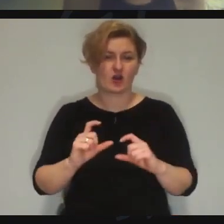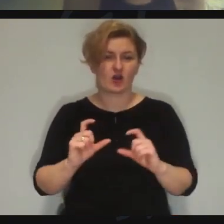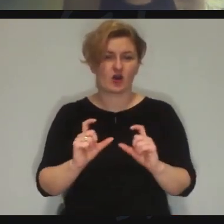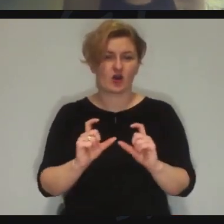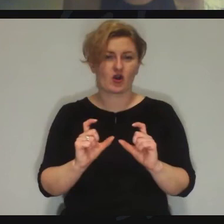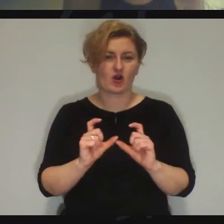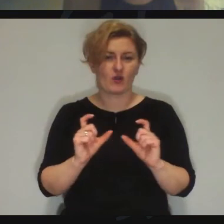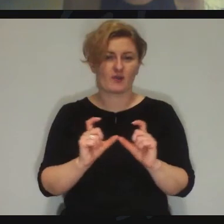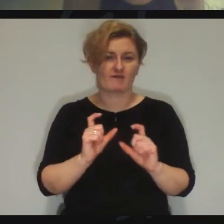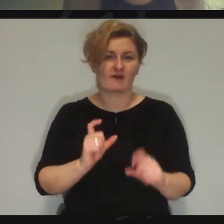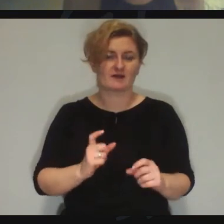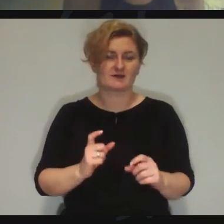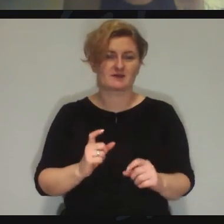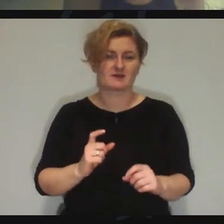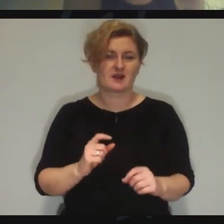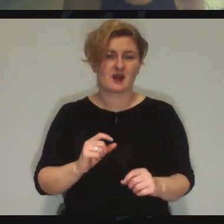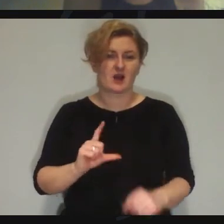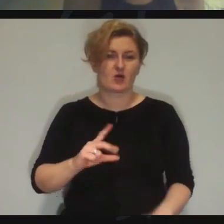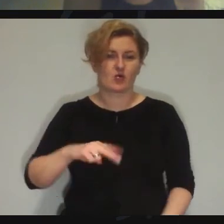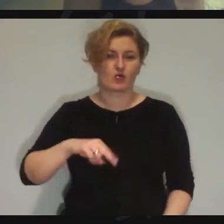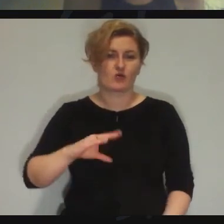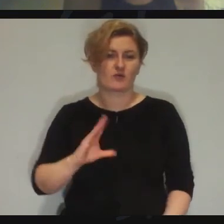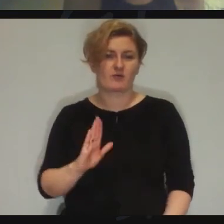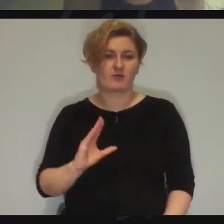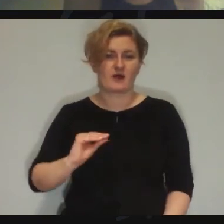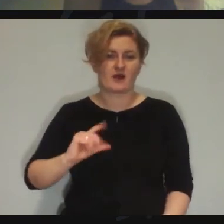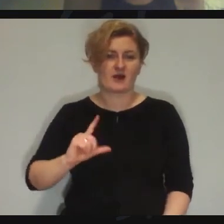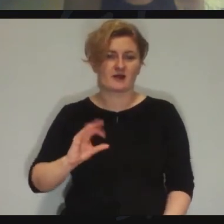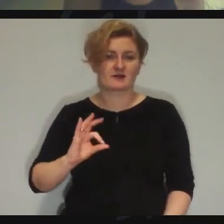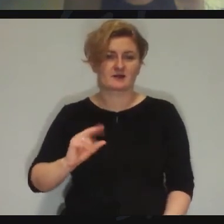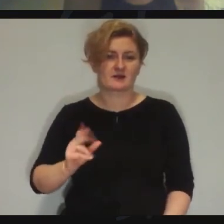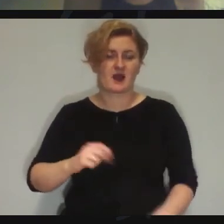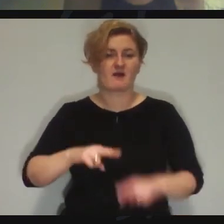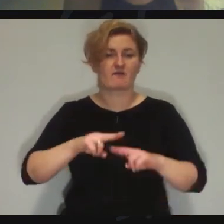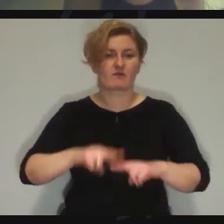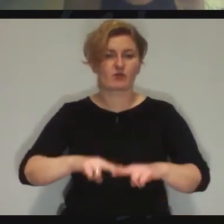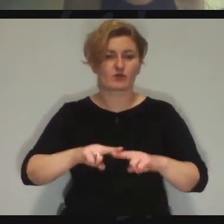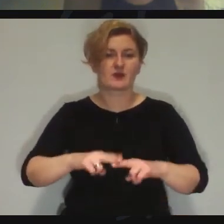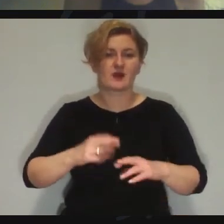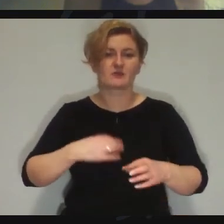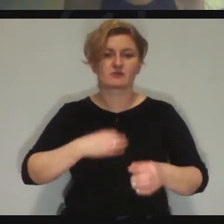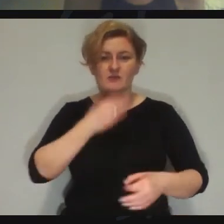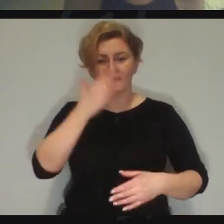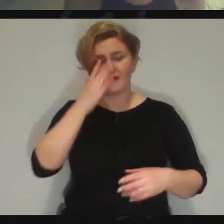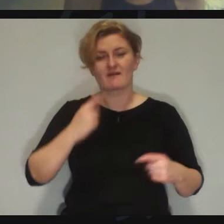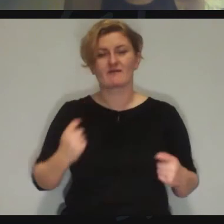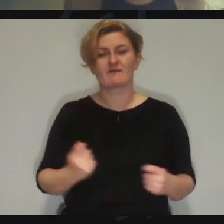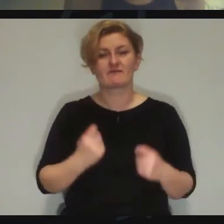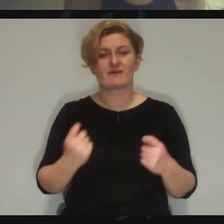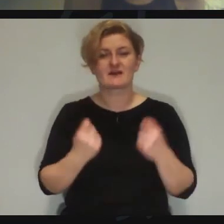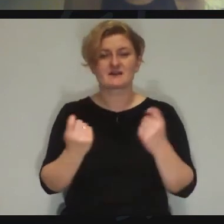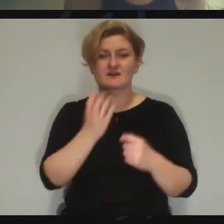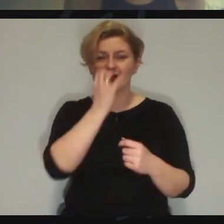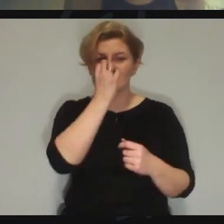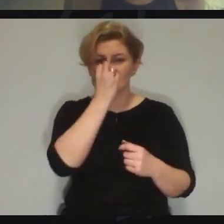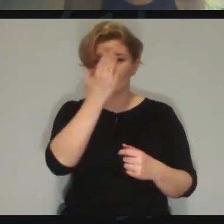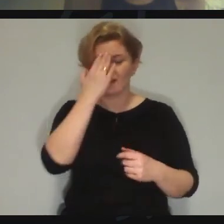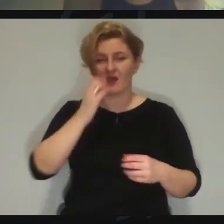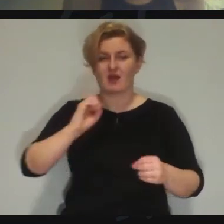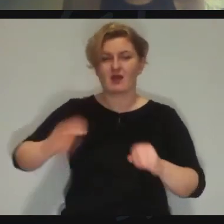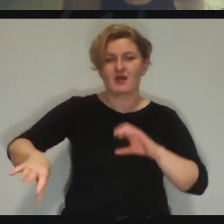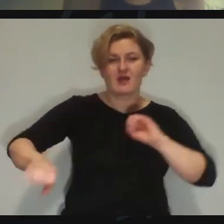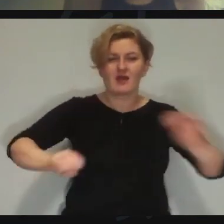Z fundacja omawialiśmy to, co się dzieje na festiwalach cyrkowych np. rozrzucony sprzęt itd.